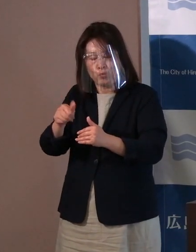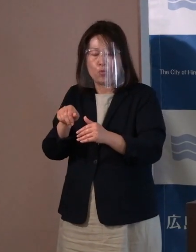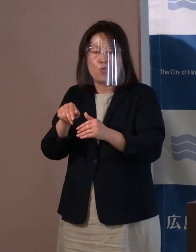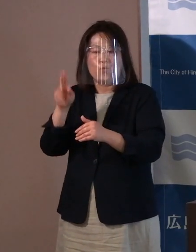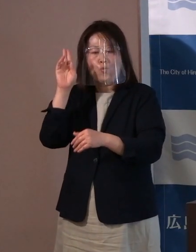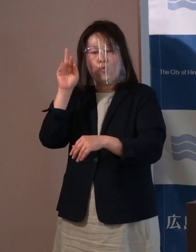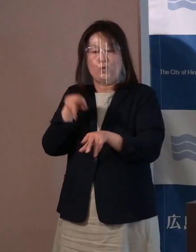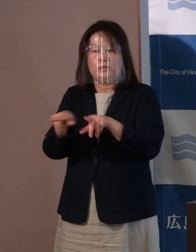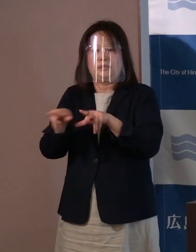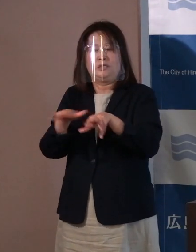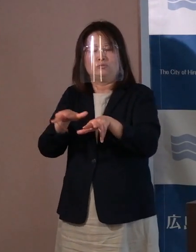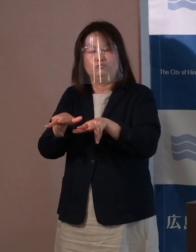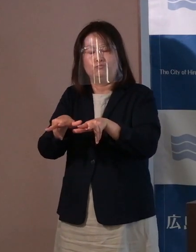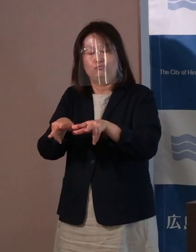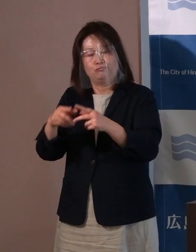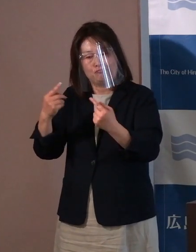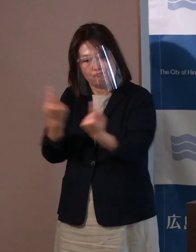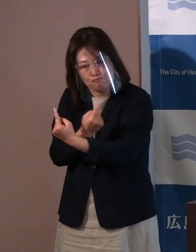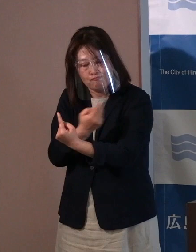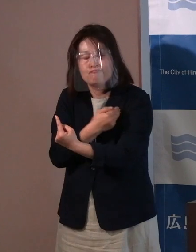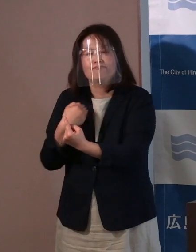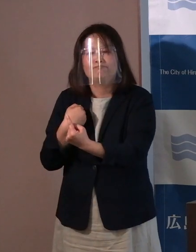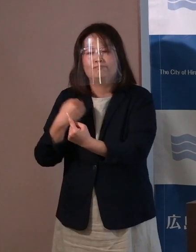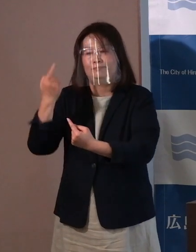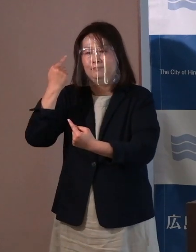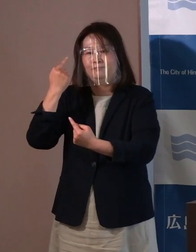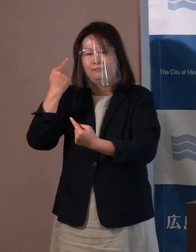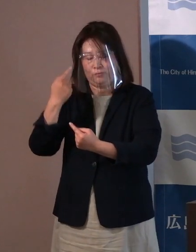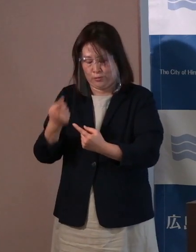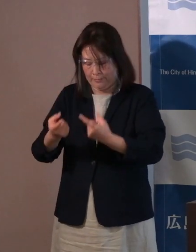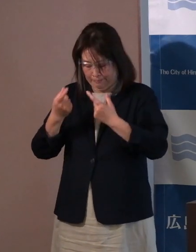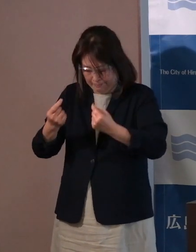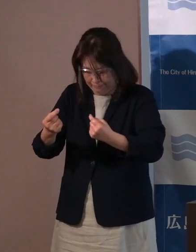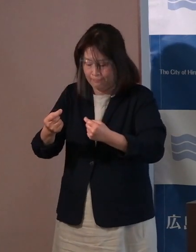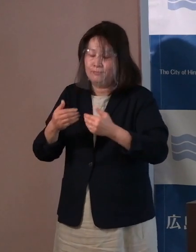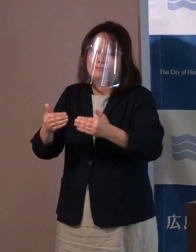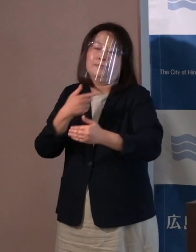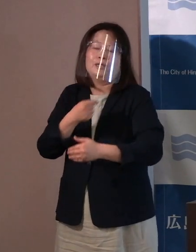そこのところを しっかりやりたいと思いますね｡